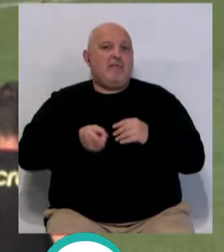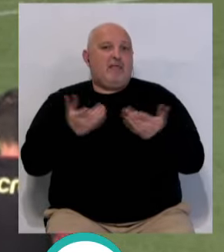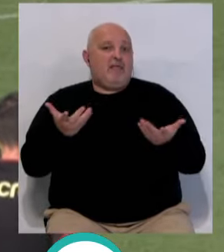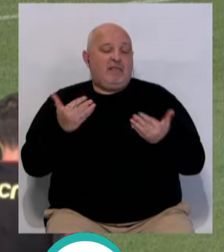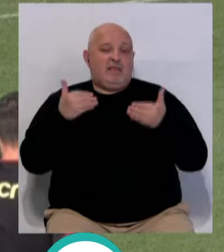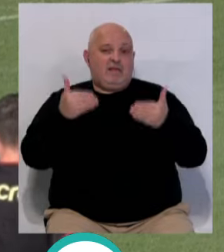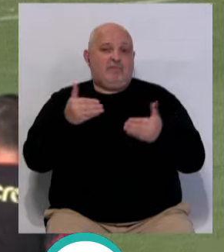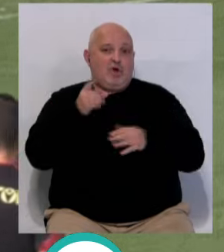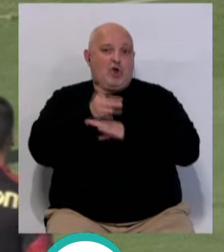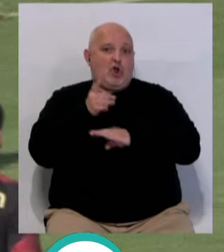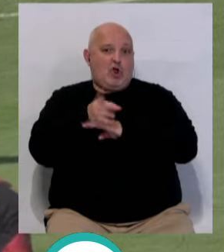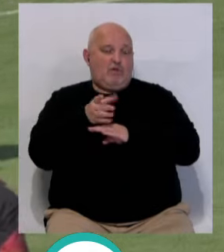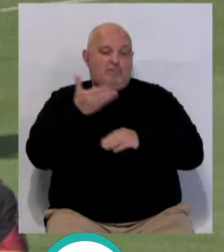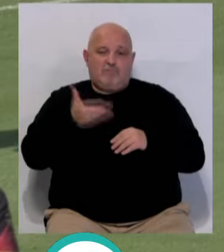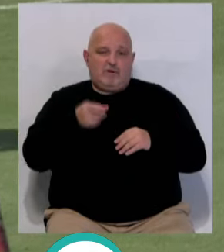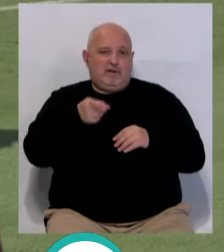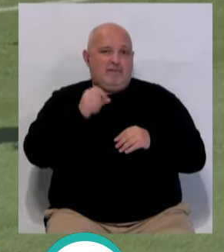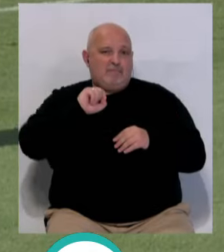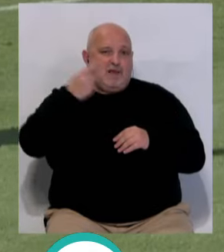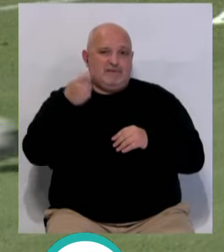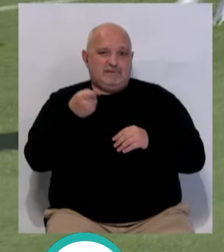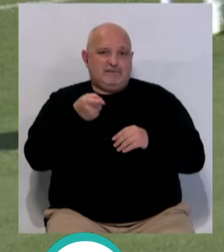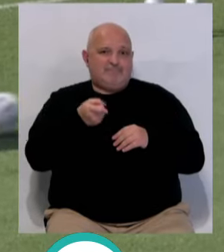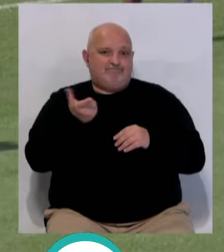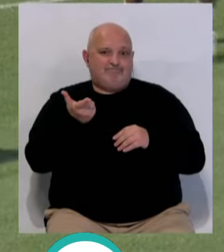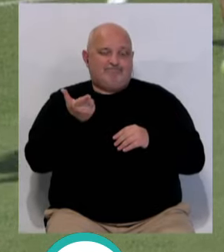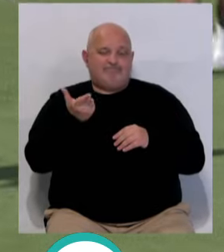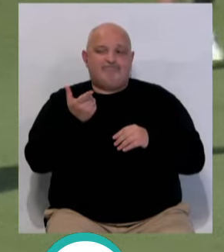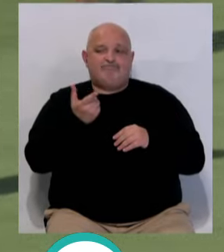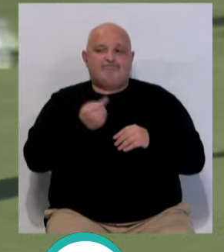cuando hacen goles porque son los que tienen que hacer goles y en pocas oportunidades que tenga